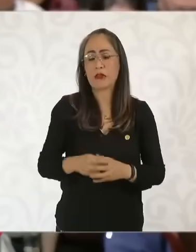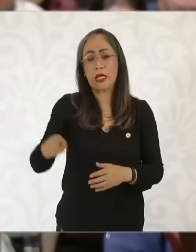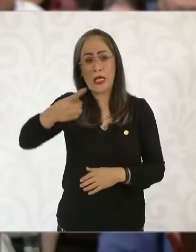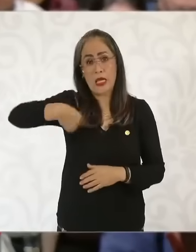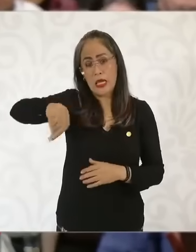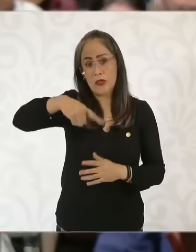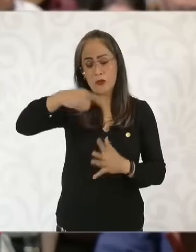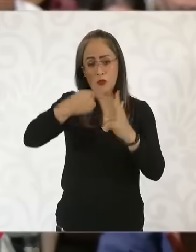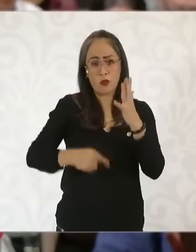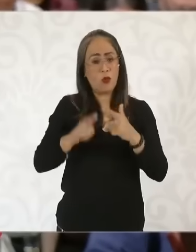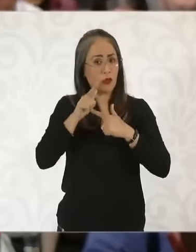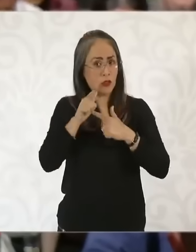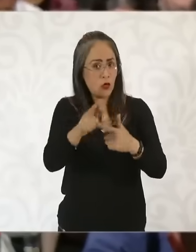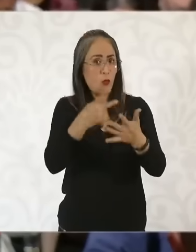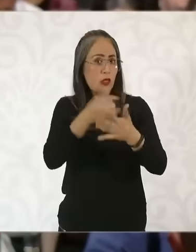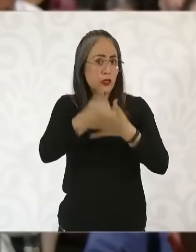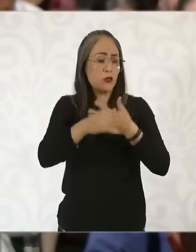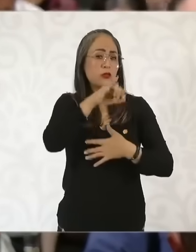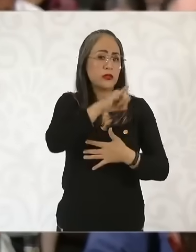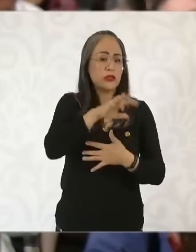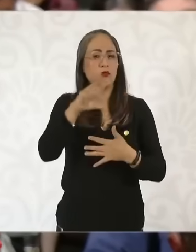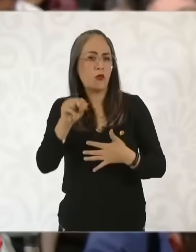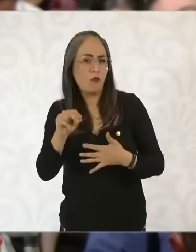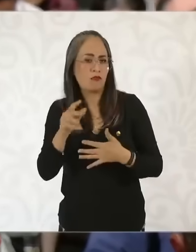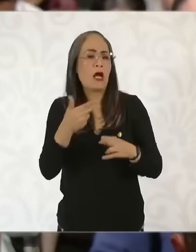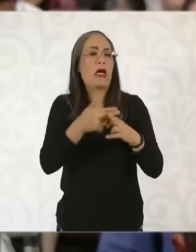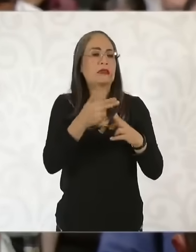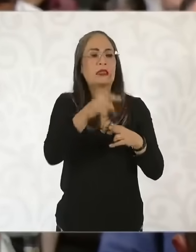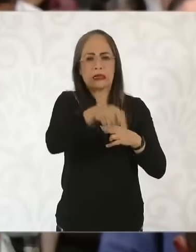la la continuación del proyecto para hasta que la empresa tenga los permisos de todos